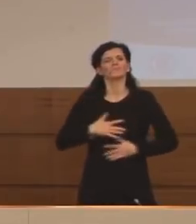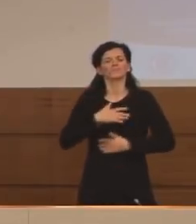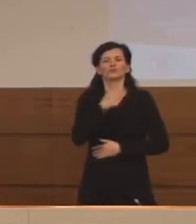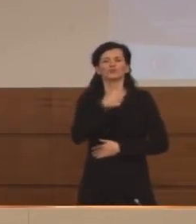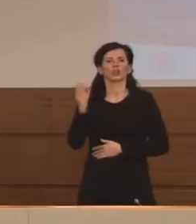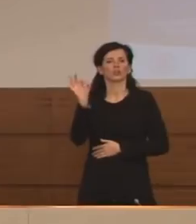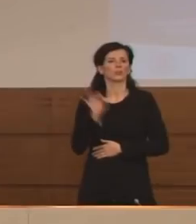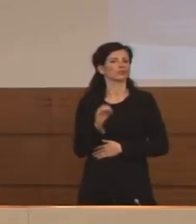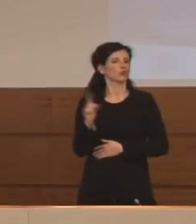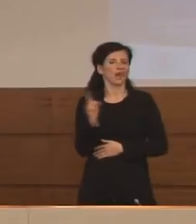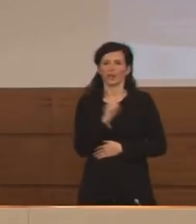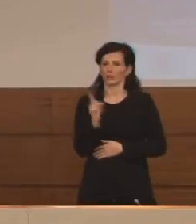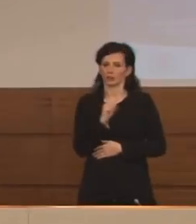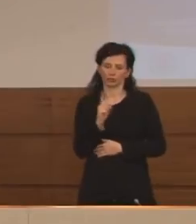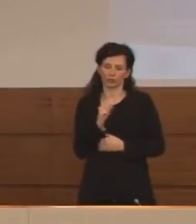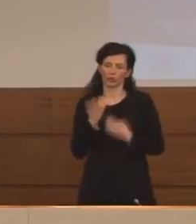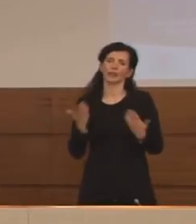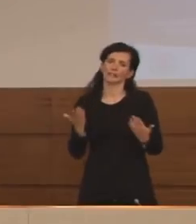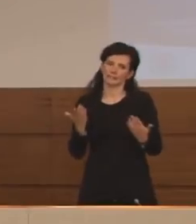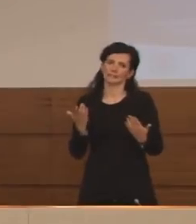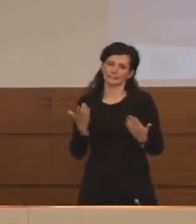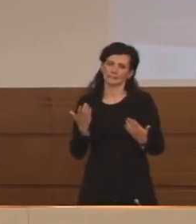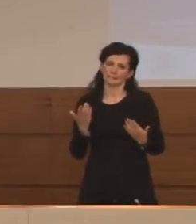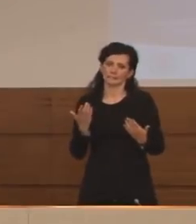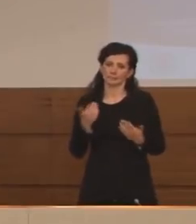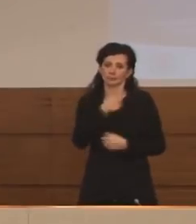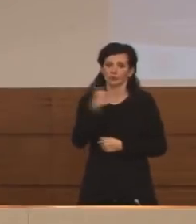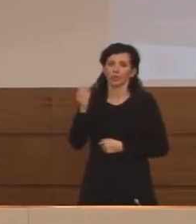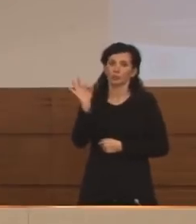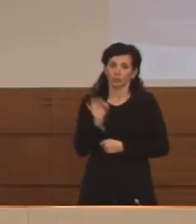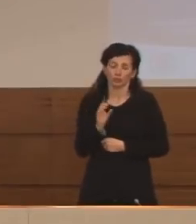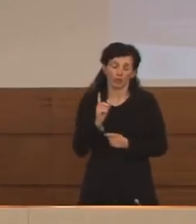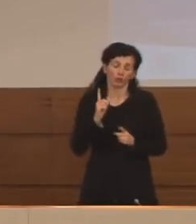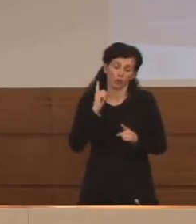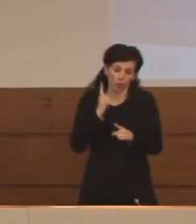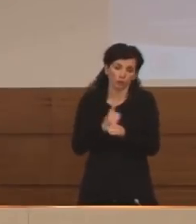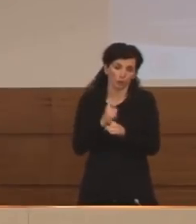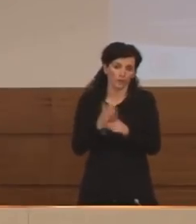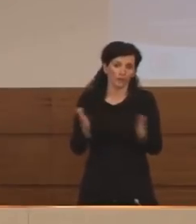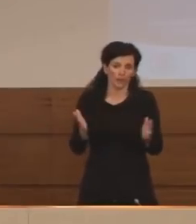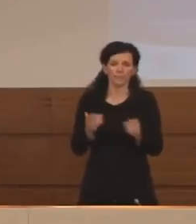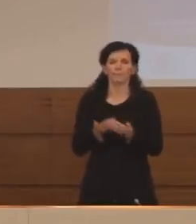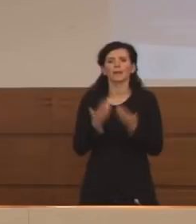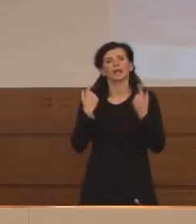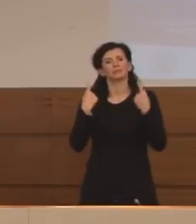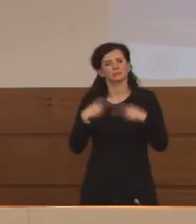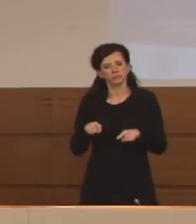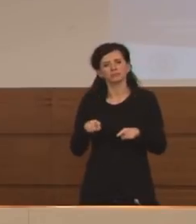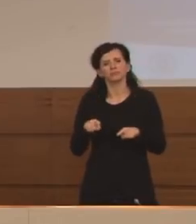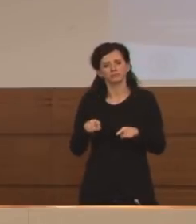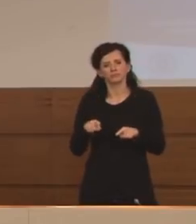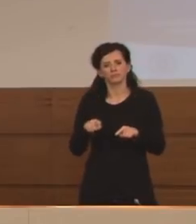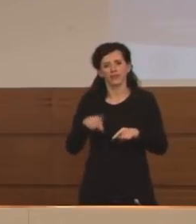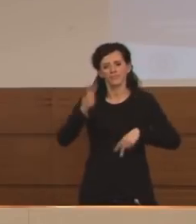ma ben lungi dal 100%. Per cui, chiaramente, questo è il motivo per cui si stanno valutando,